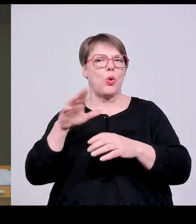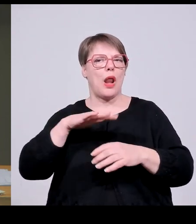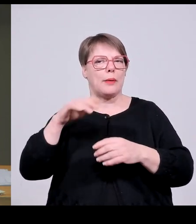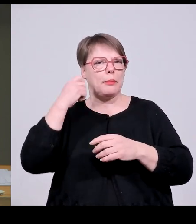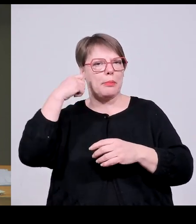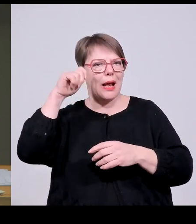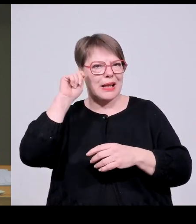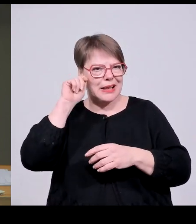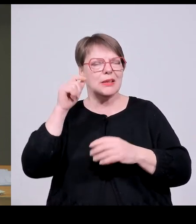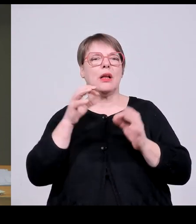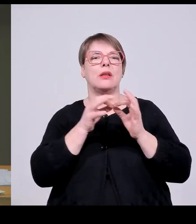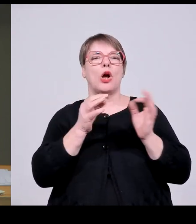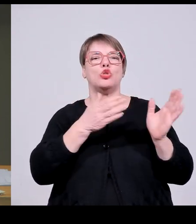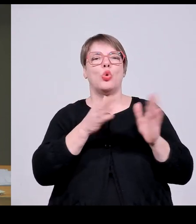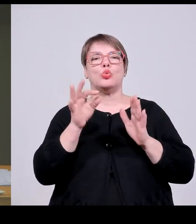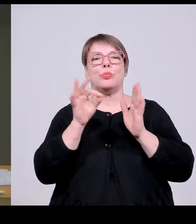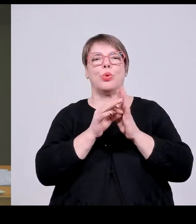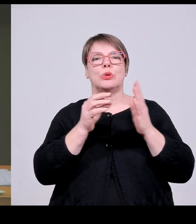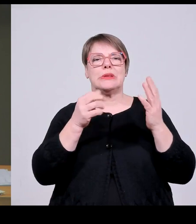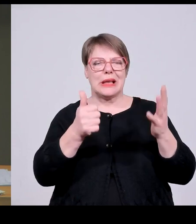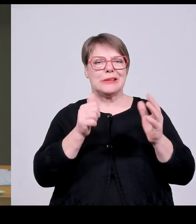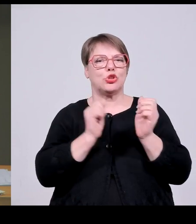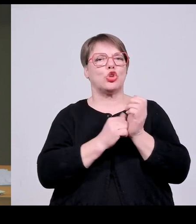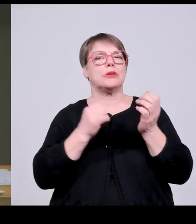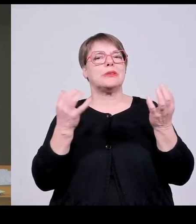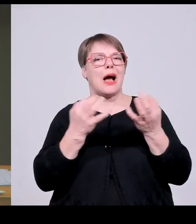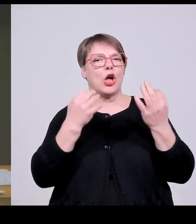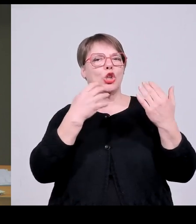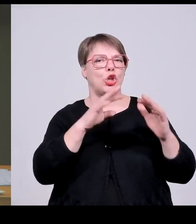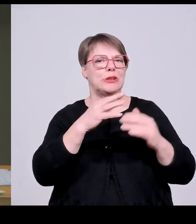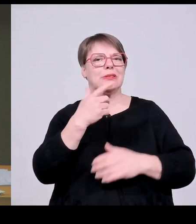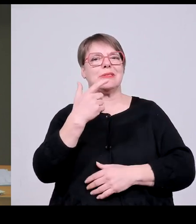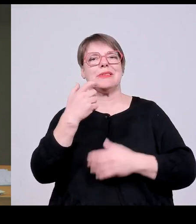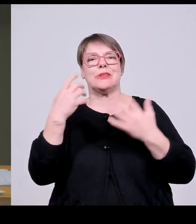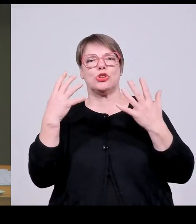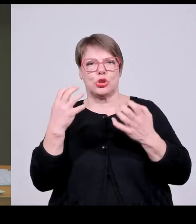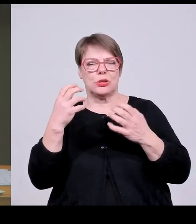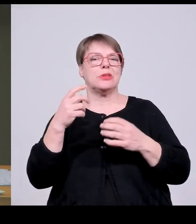einer oder eines Abgeordneten zum stellvertretenden Mitglied des Kuratoriums der Landeszentrale für politische